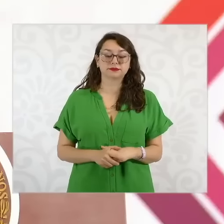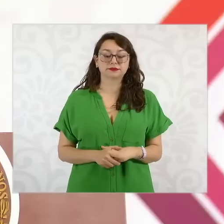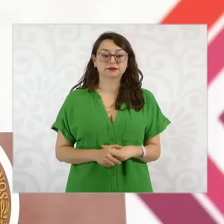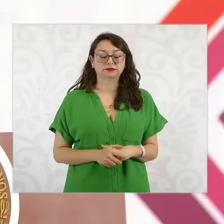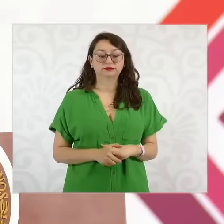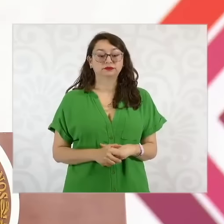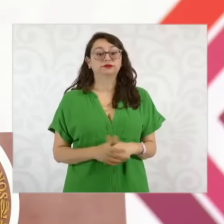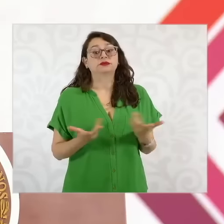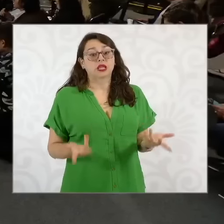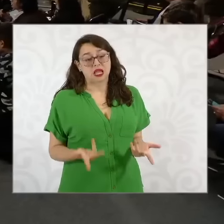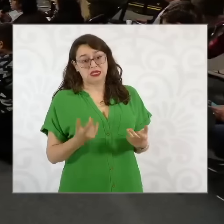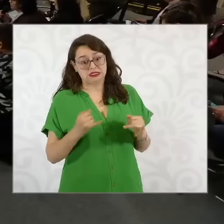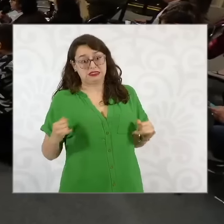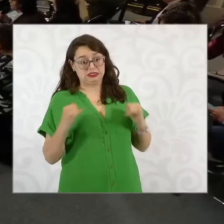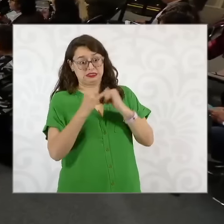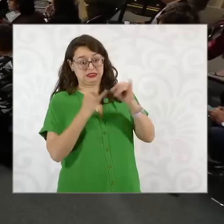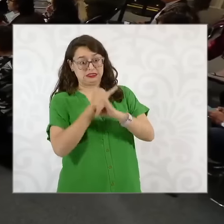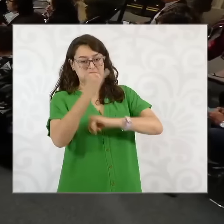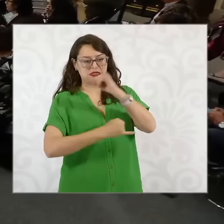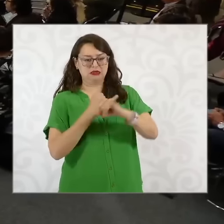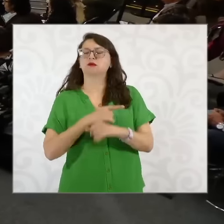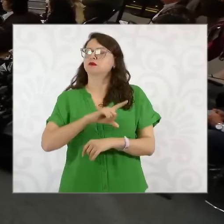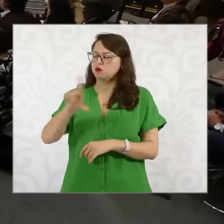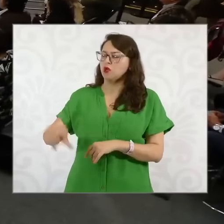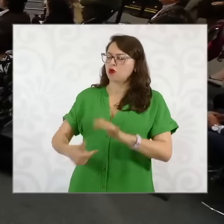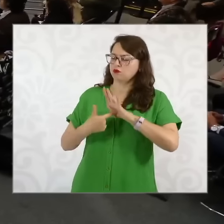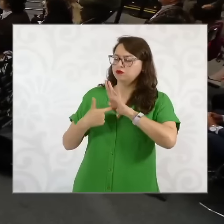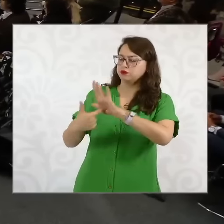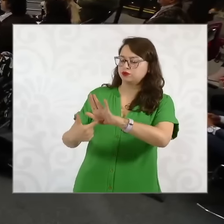acudirían en distintas instancias internacionales. Ya lo vamos a presentar, presidente. Ya para